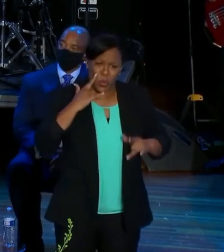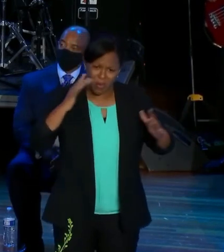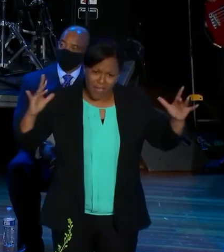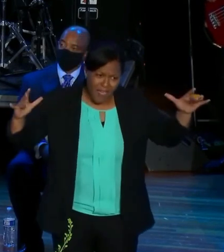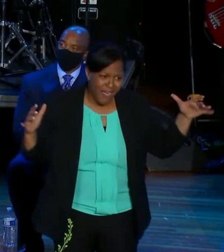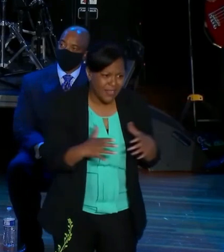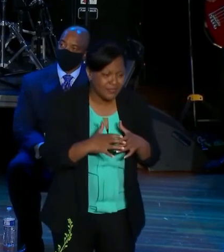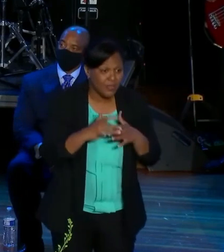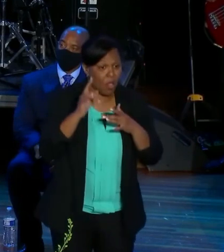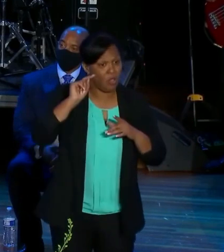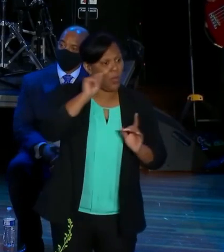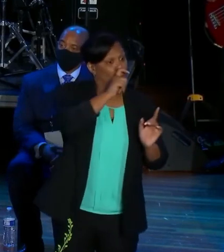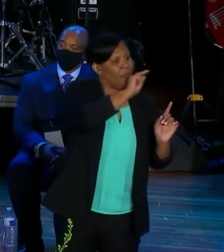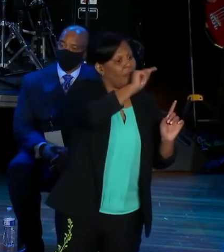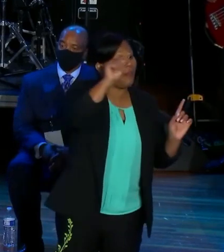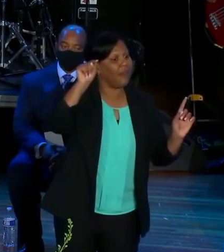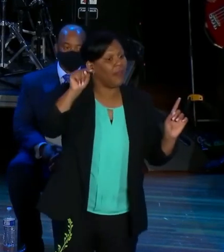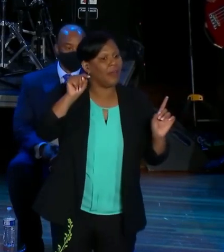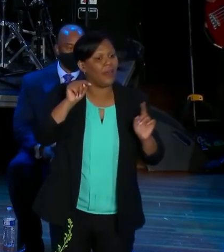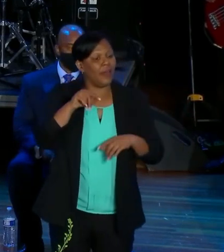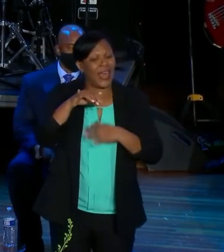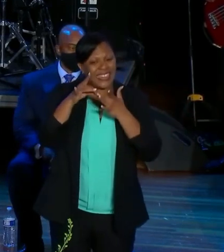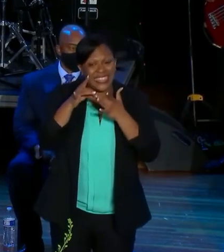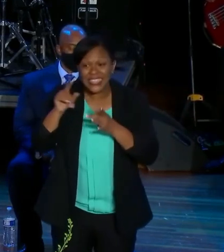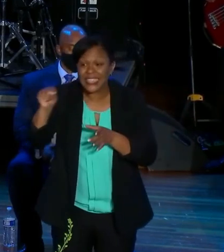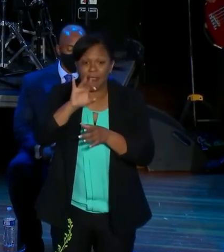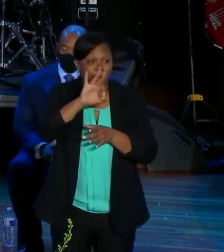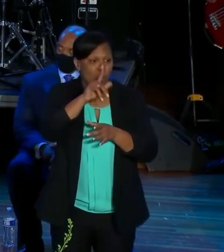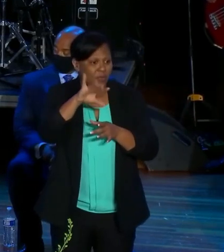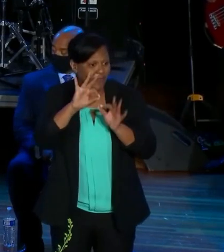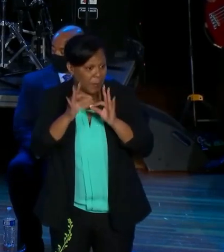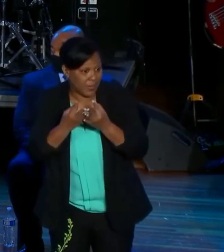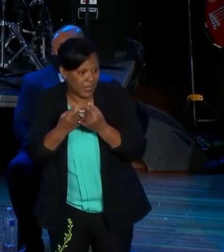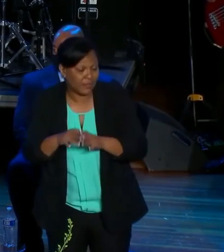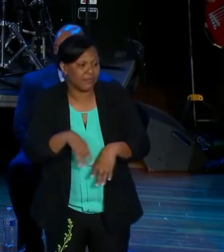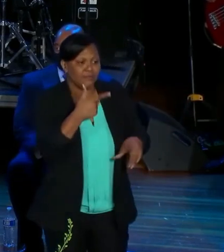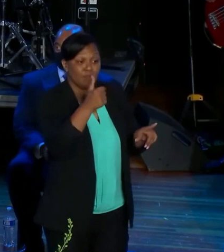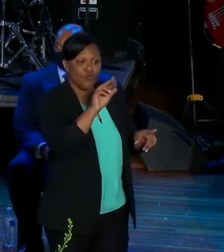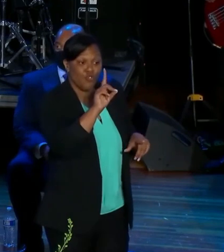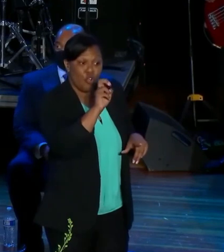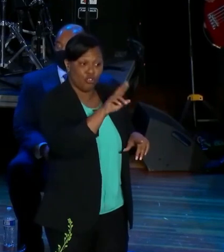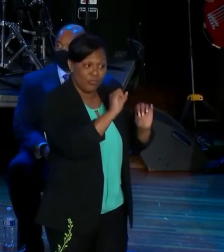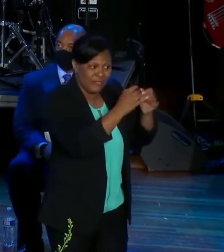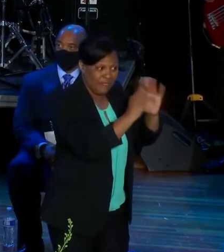Det kommer att ledas av familjen Garner och av de familjer som har drabbats av detta